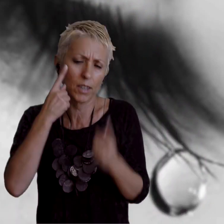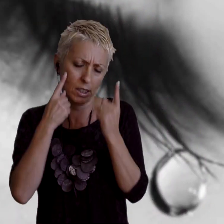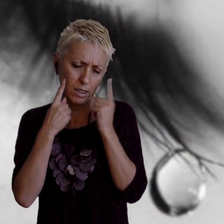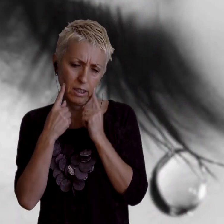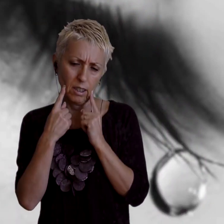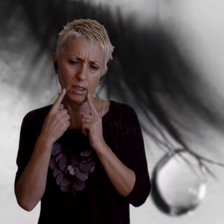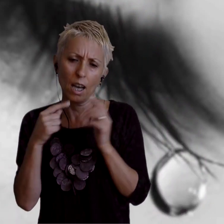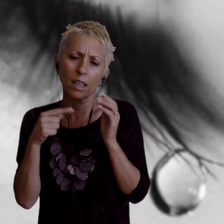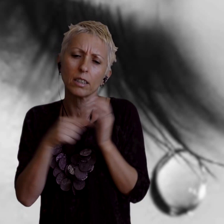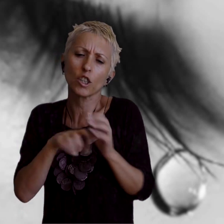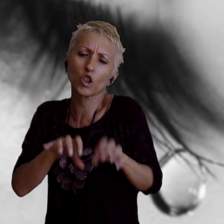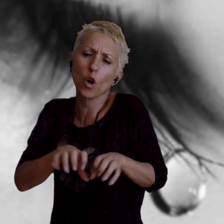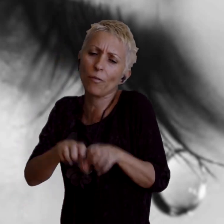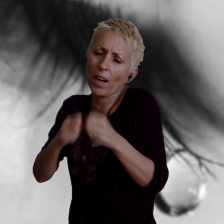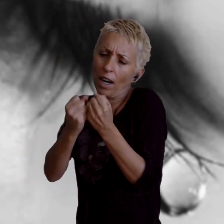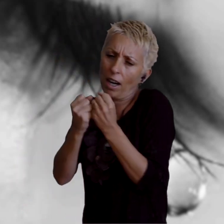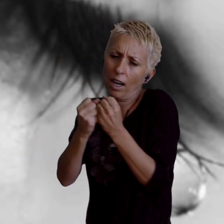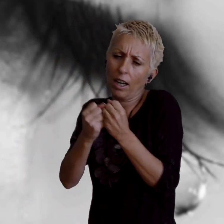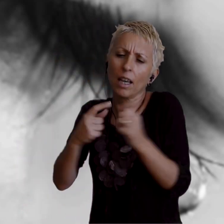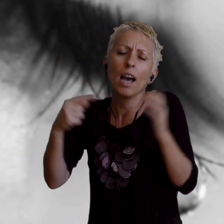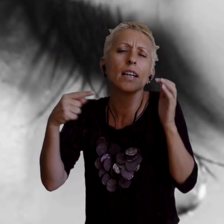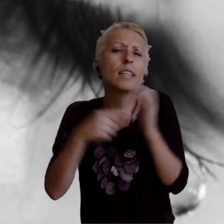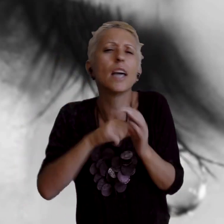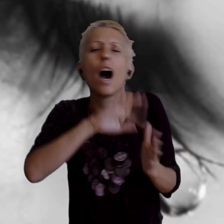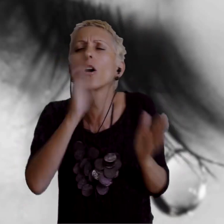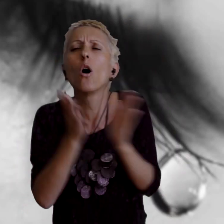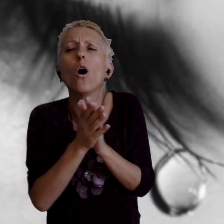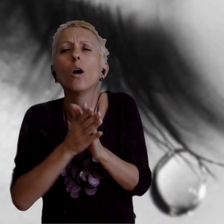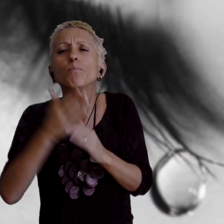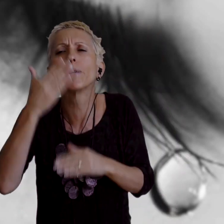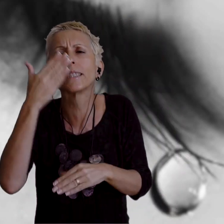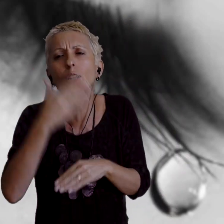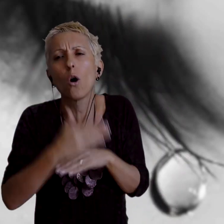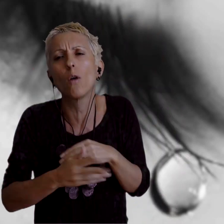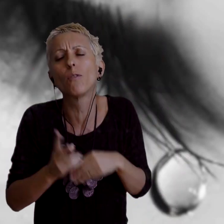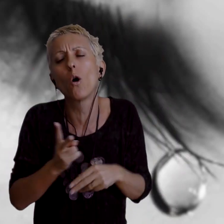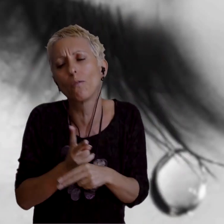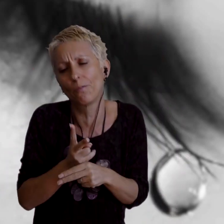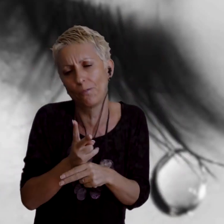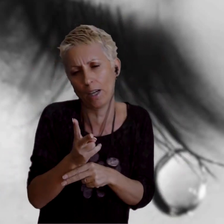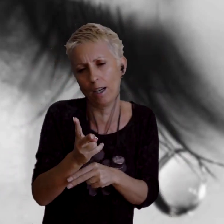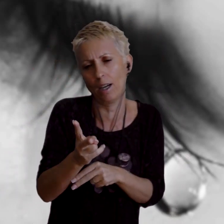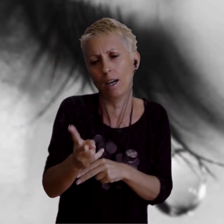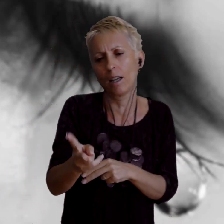אל תבכי כי זה שובר כי הכל בסוף עובר